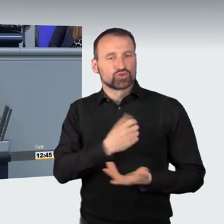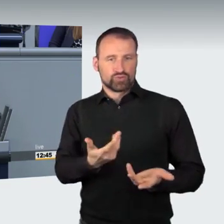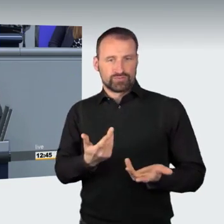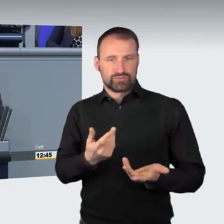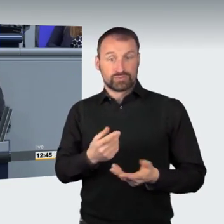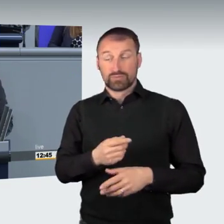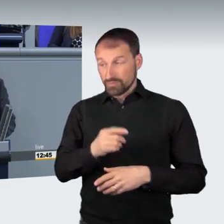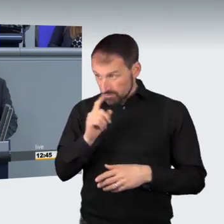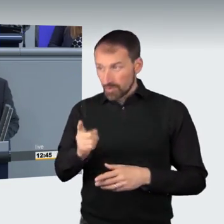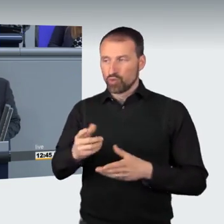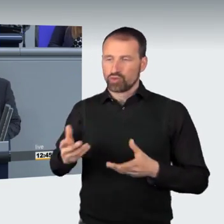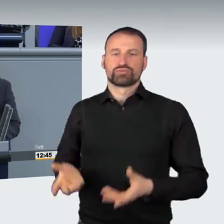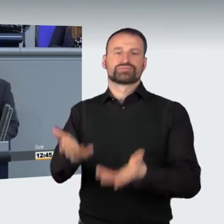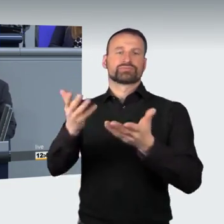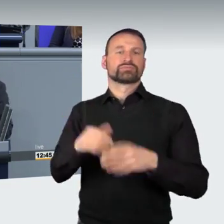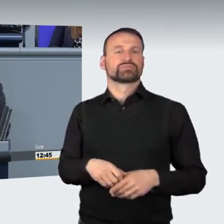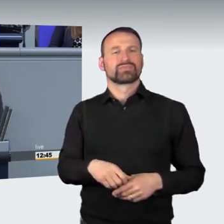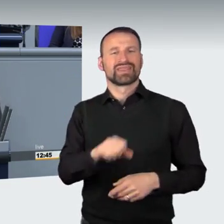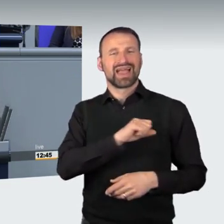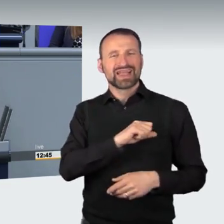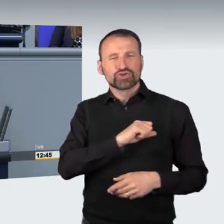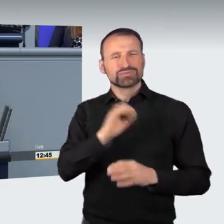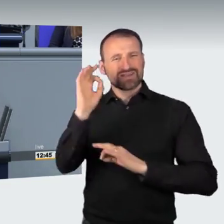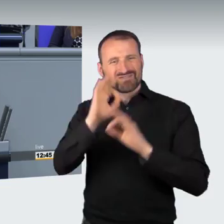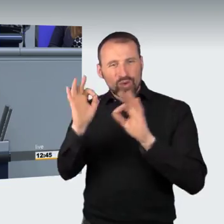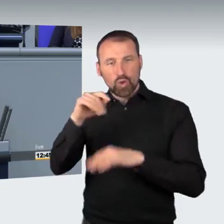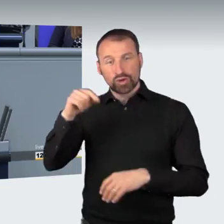Ich glaube, wir müssen hier mehr tun und den Menschen Mut machen.